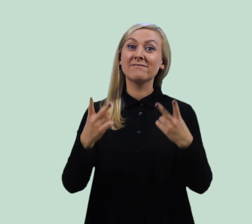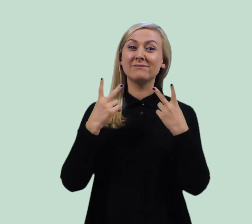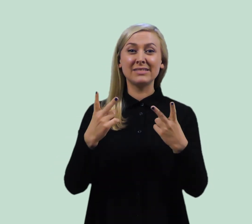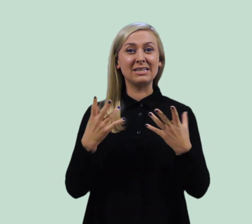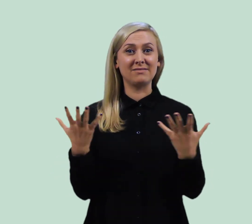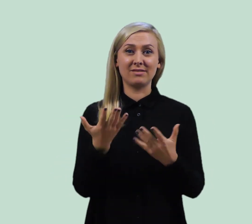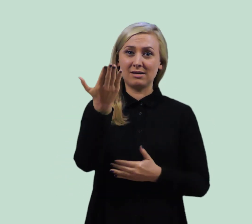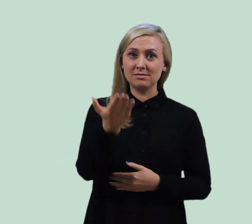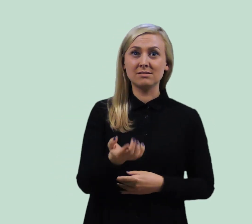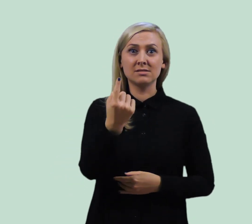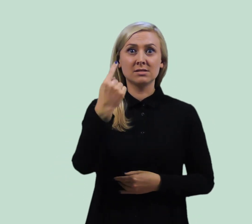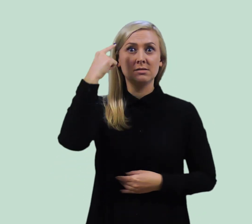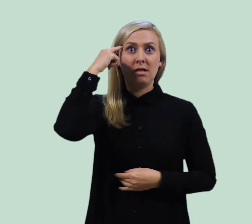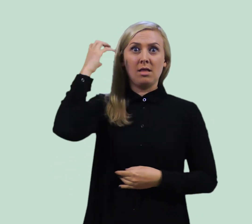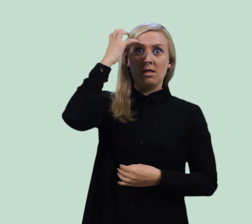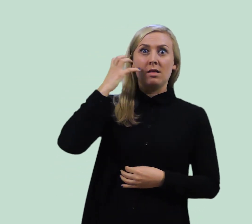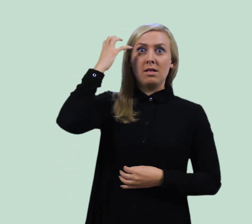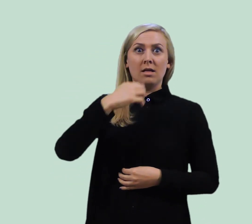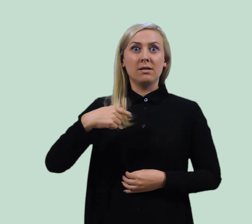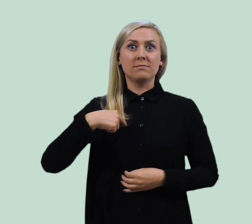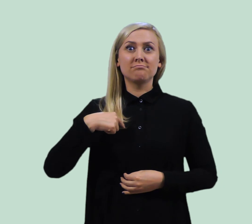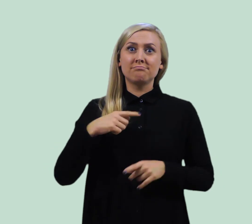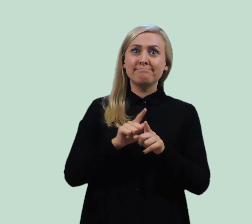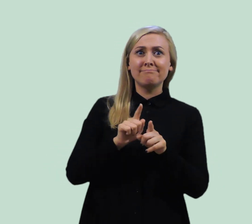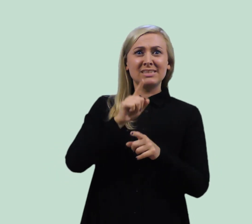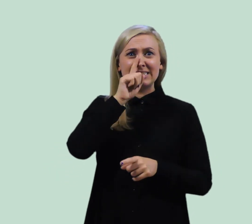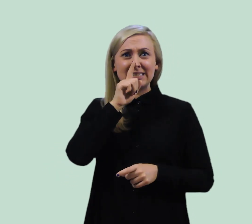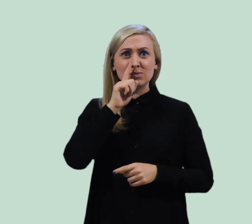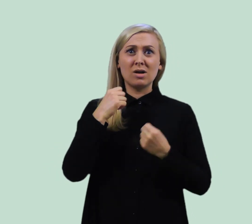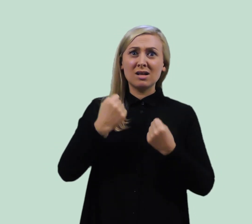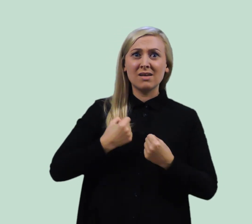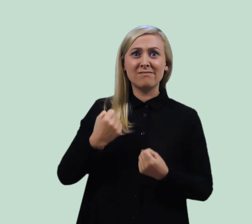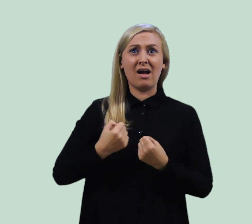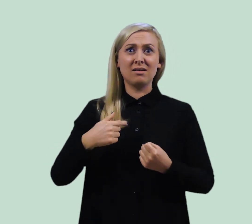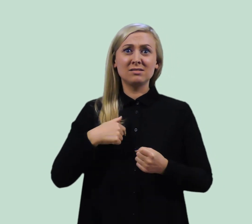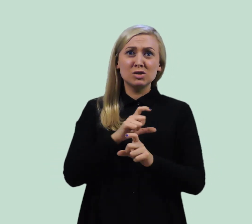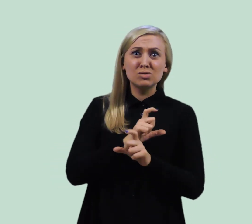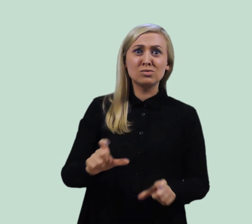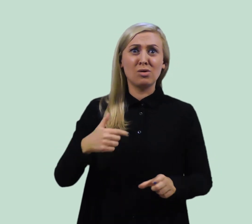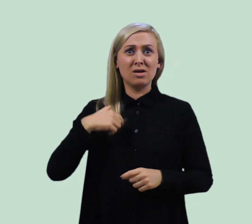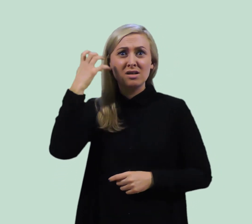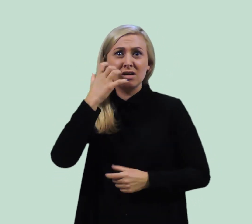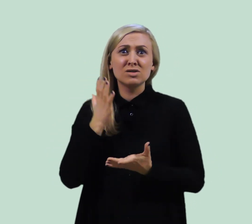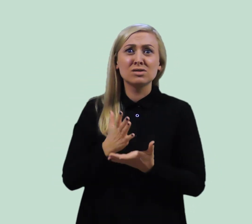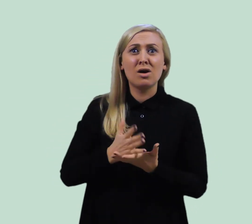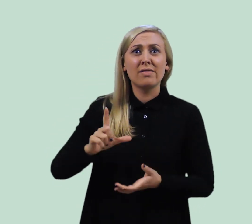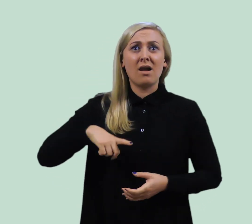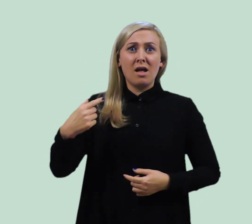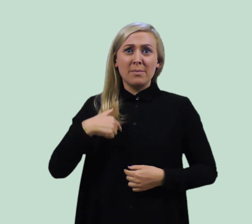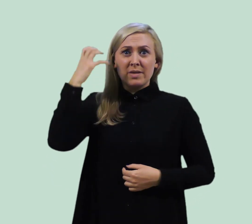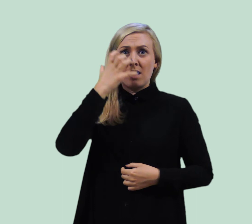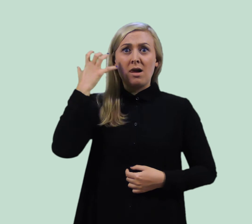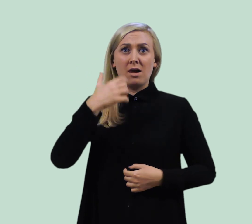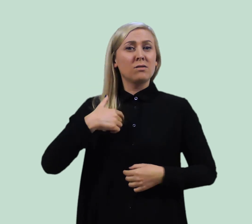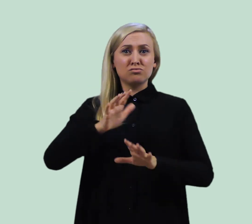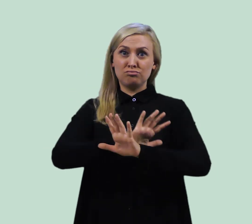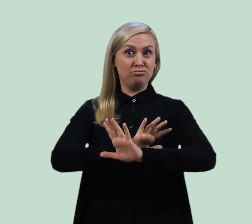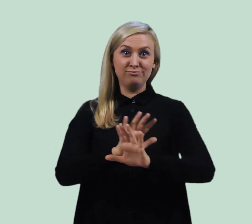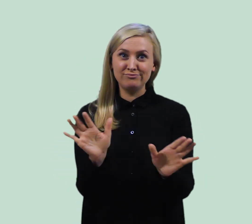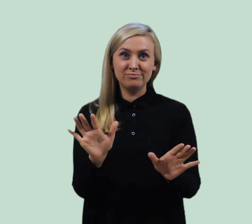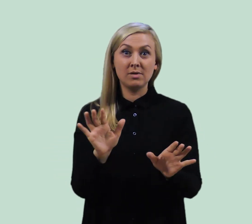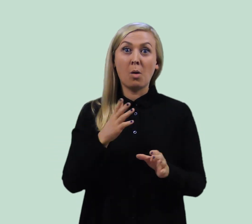Wichtig ist: Du bist niemals Schuld an sexueller Gewalt!